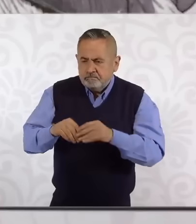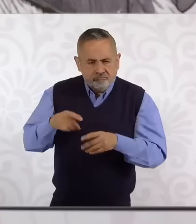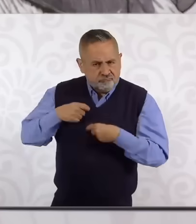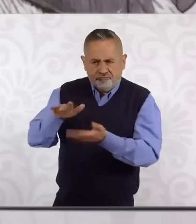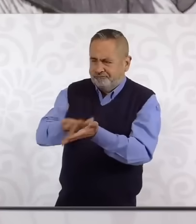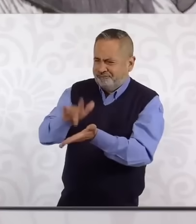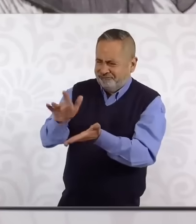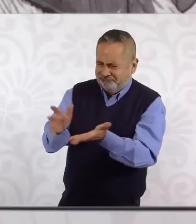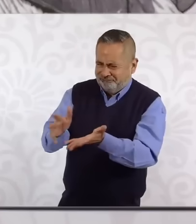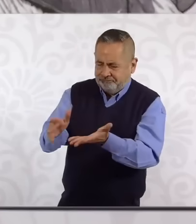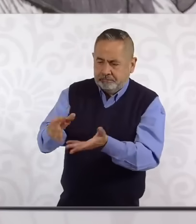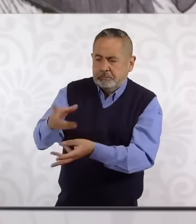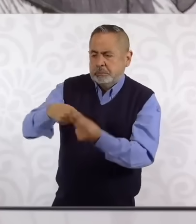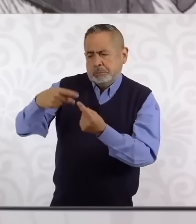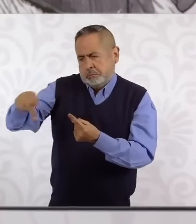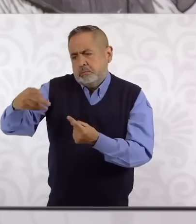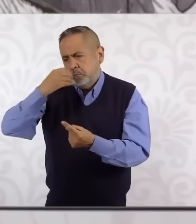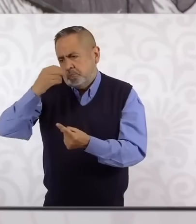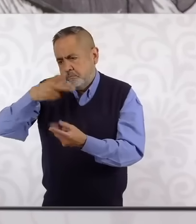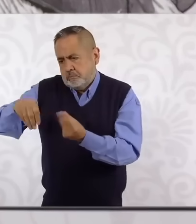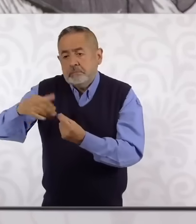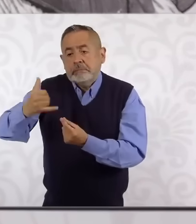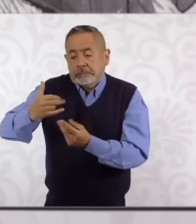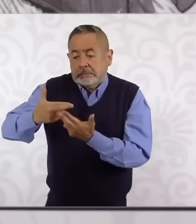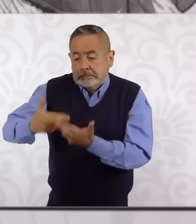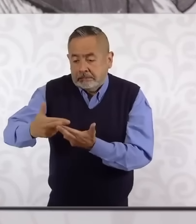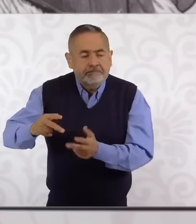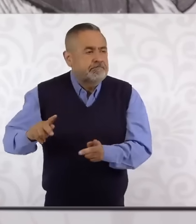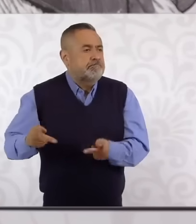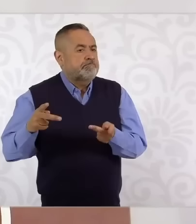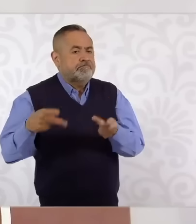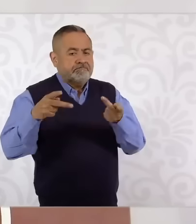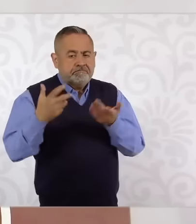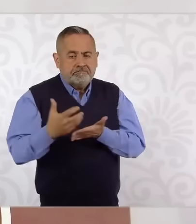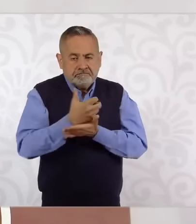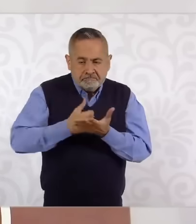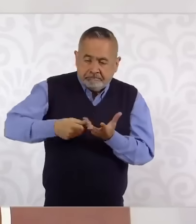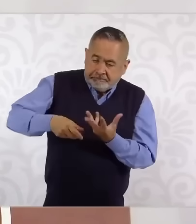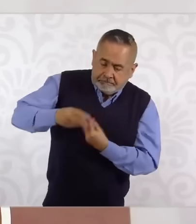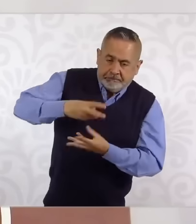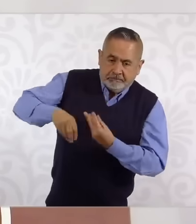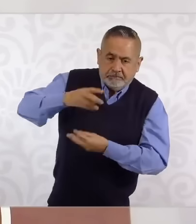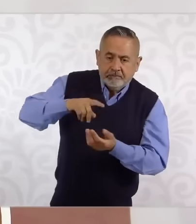tener el autoconsumo y además poder comercializar y tener mayor rentabilidad con el maíz nativo,